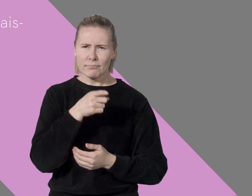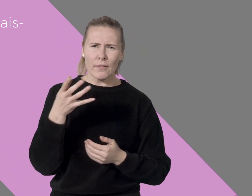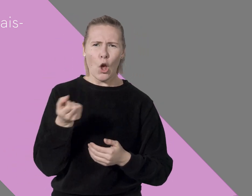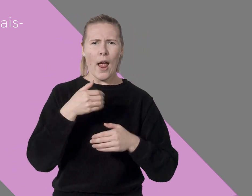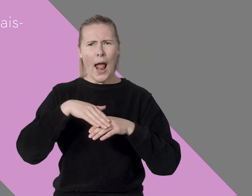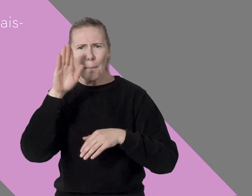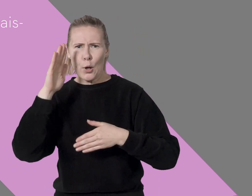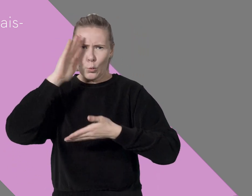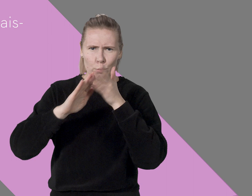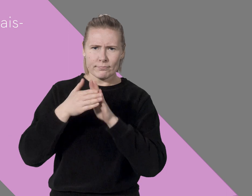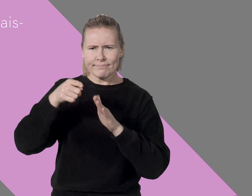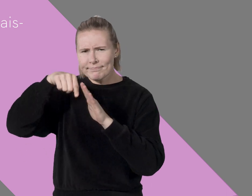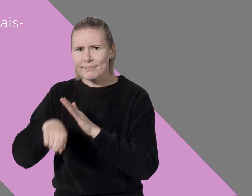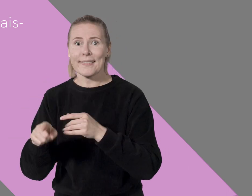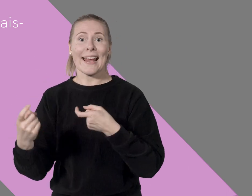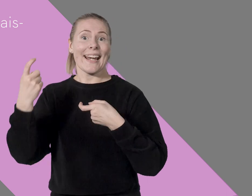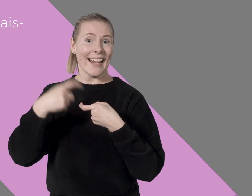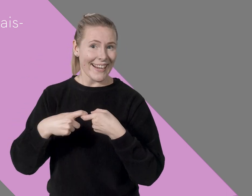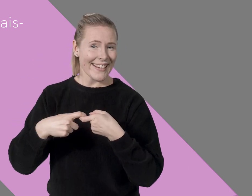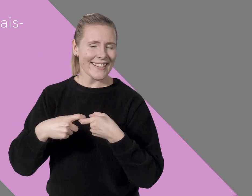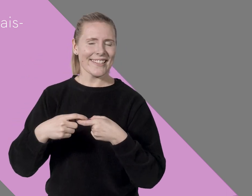Kursseihin voit käydä tutustumassa tarkemmin oheisen linkin kautta.